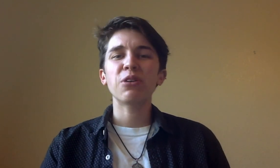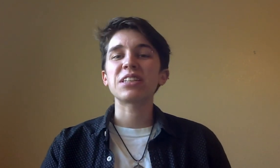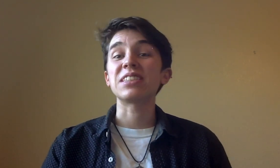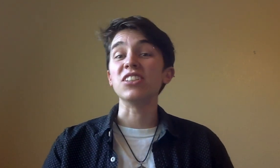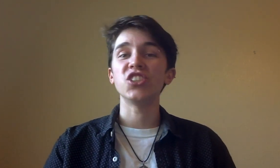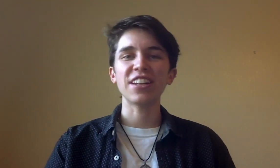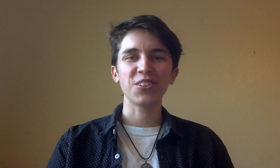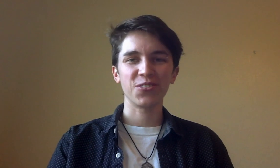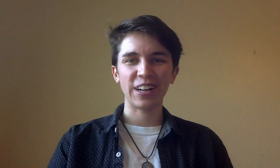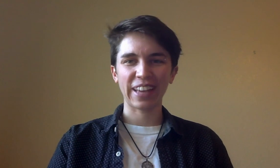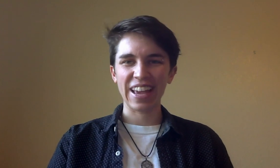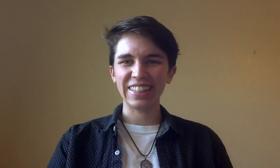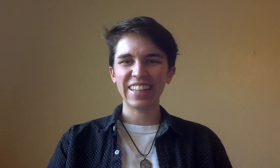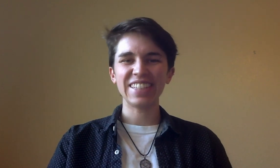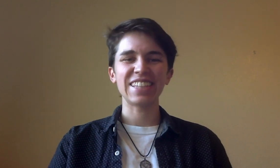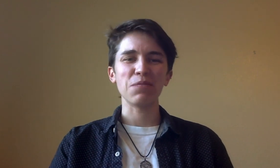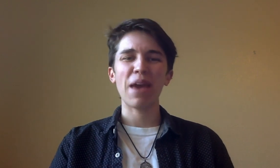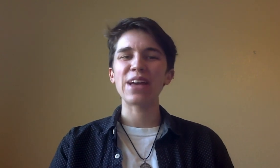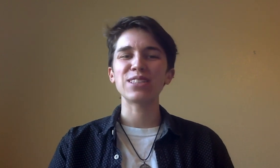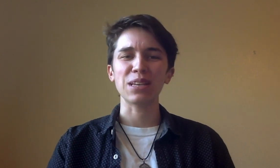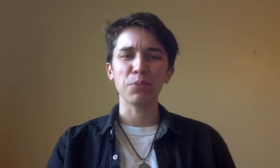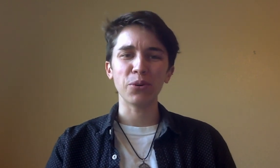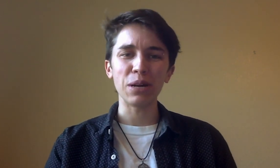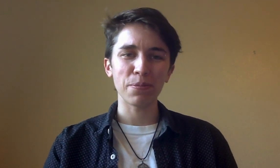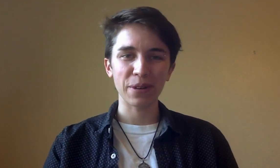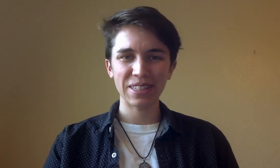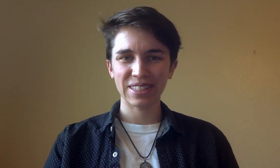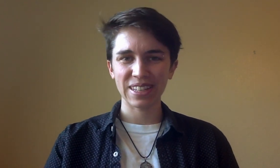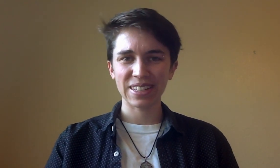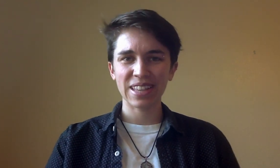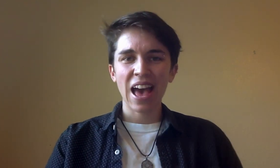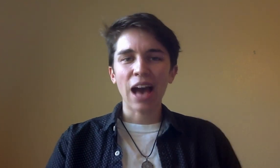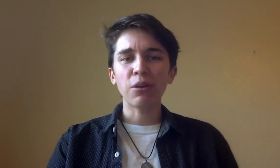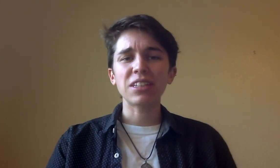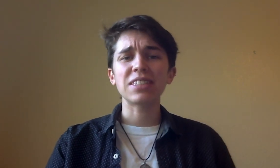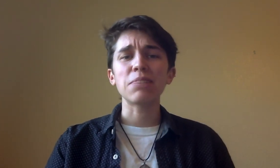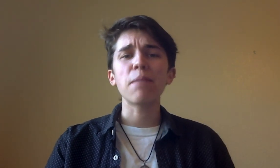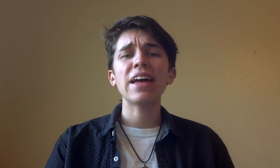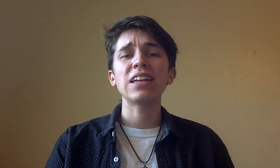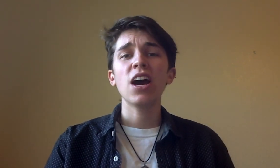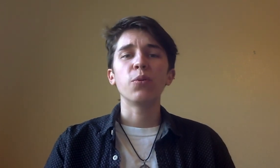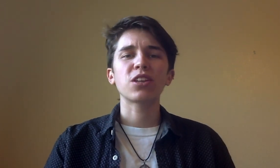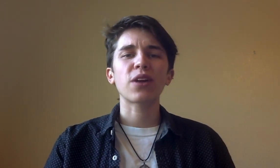Quiero ver extraterrestres de género y príncipes afeminados Quiero ver hombres